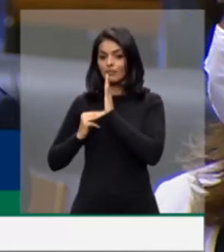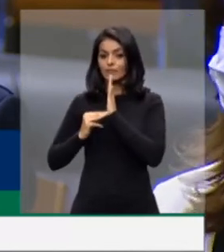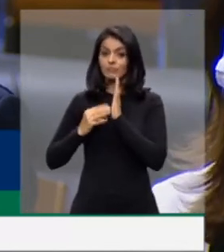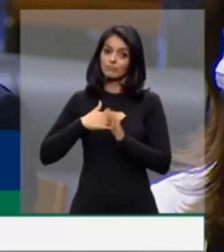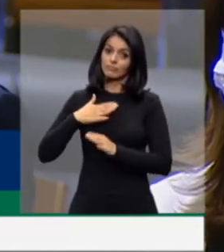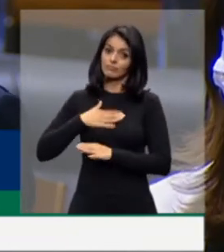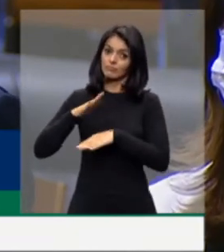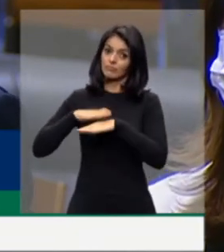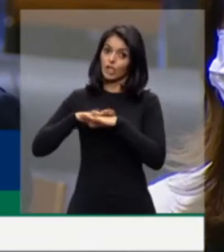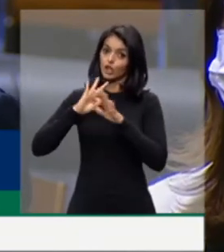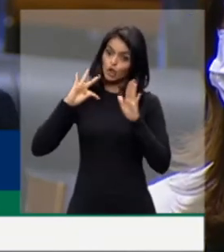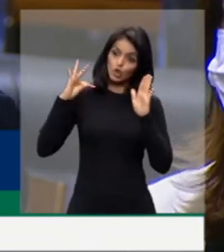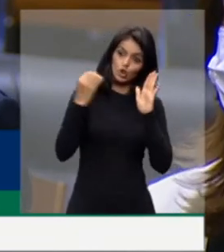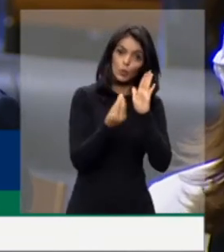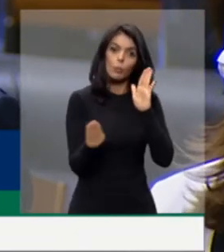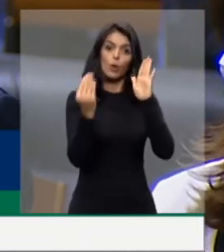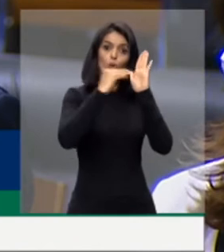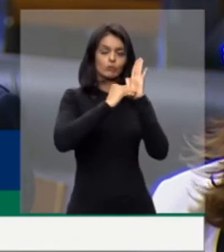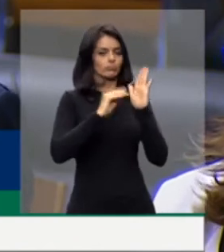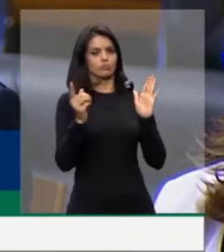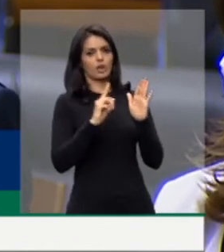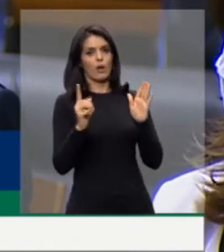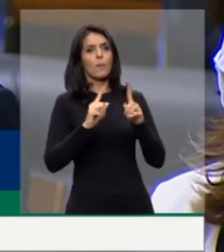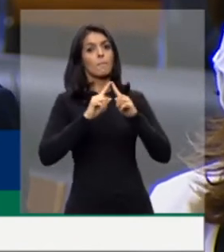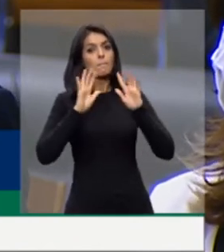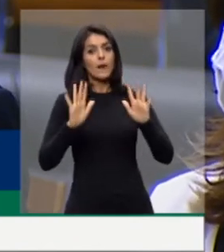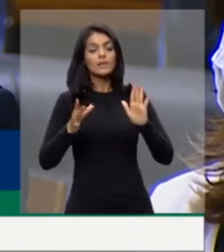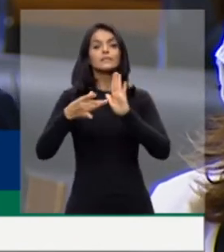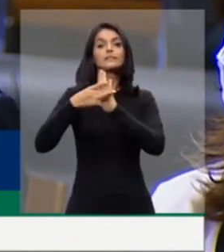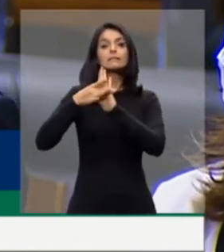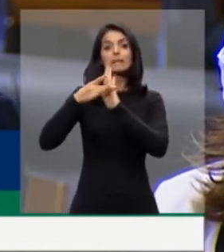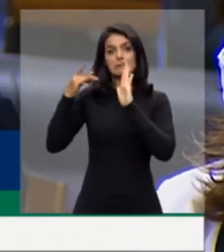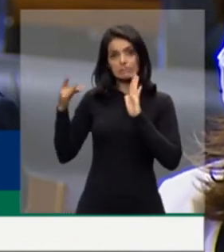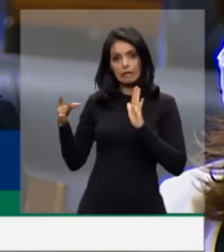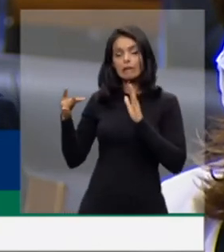QUERO CUMPRIMENTAR O RELATOR LÉO MORAES, E APRESENTEI 16 EMENDAS A ESSE PROJETO NÃO